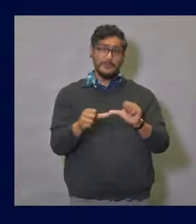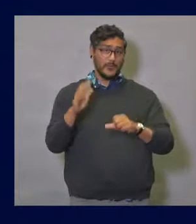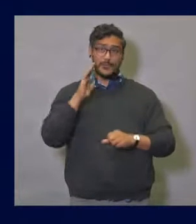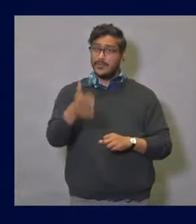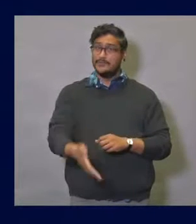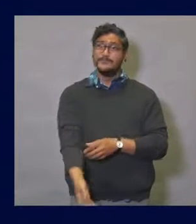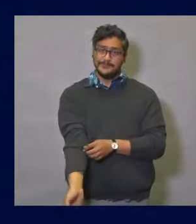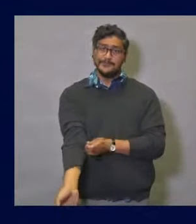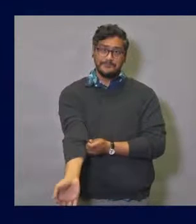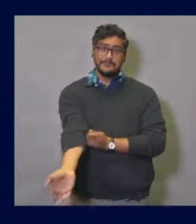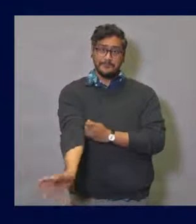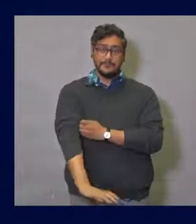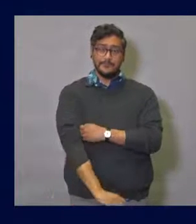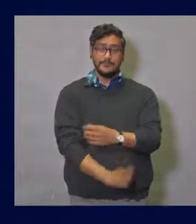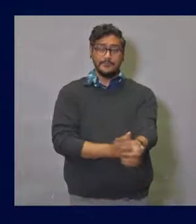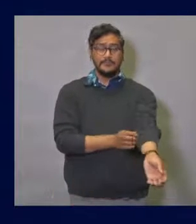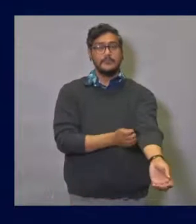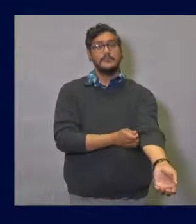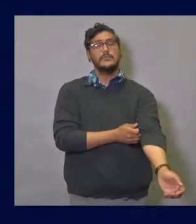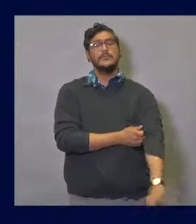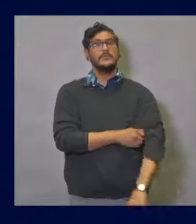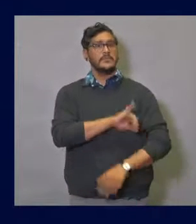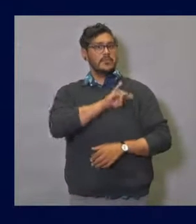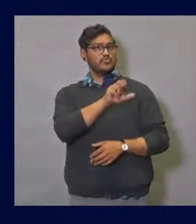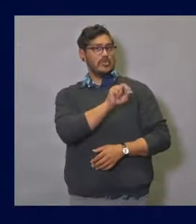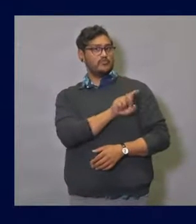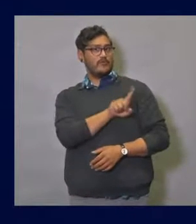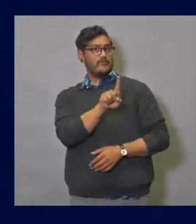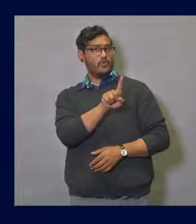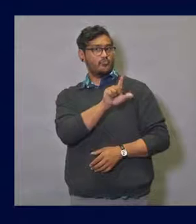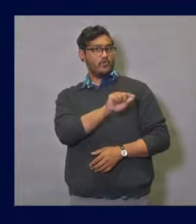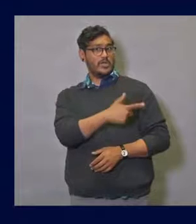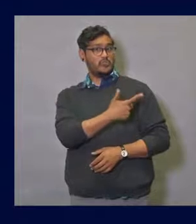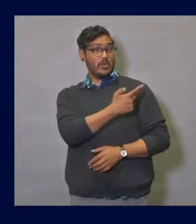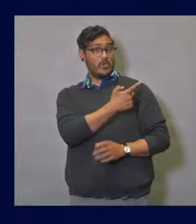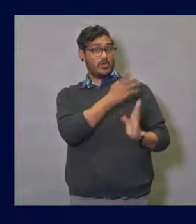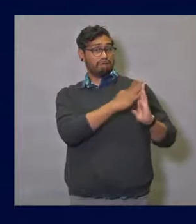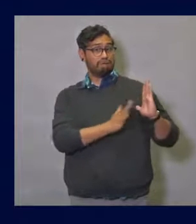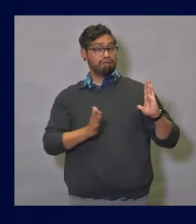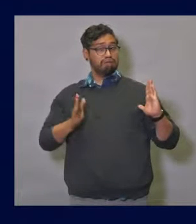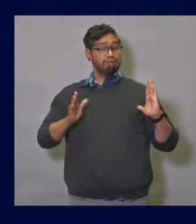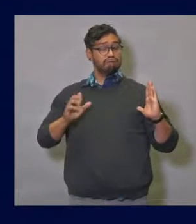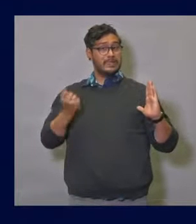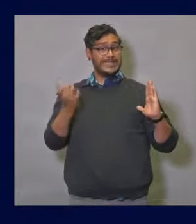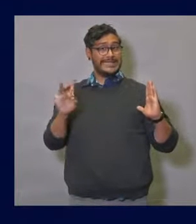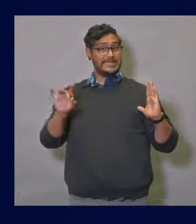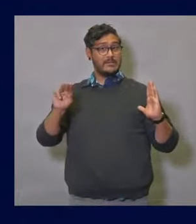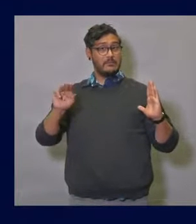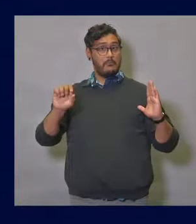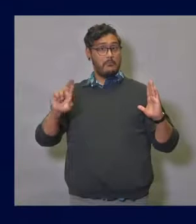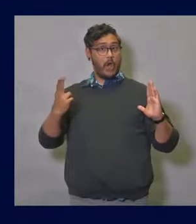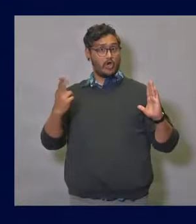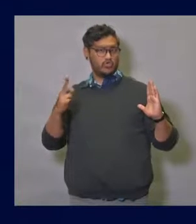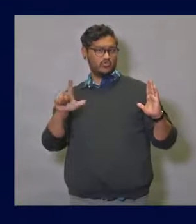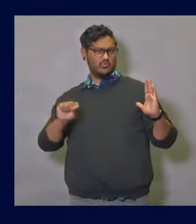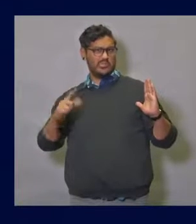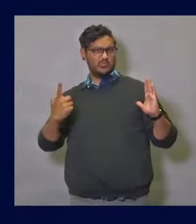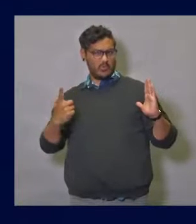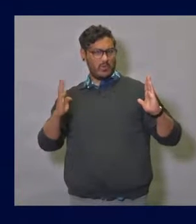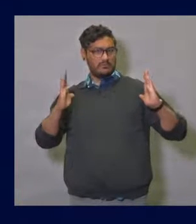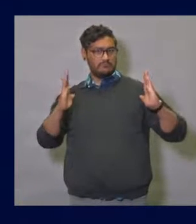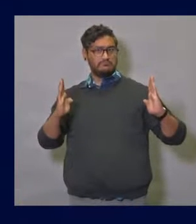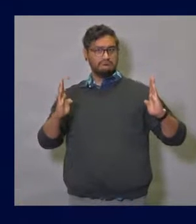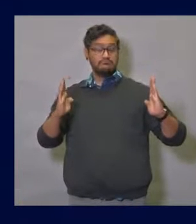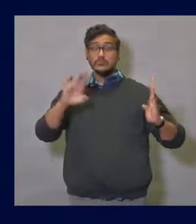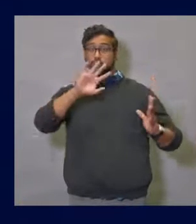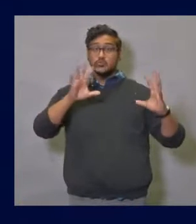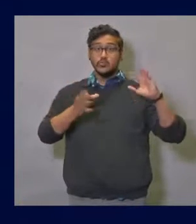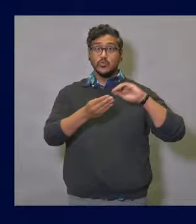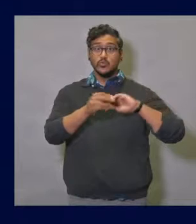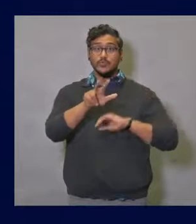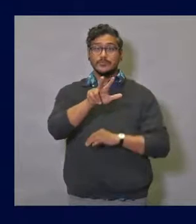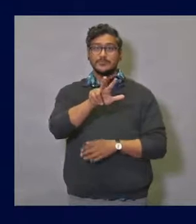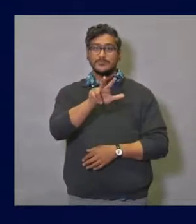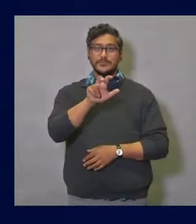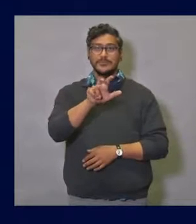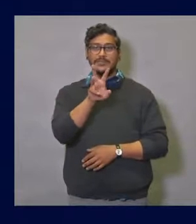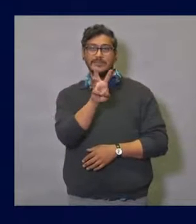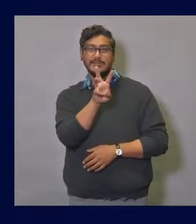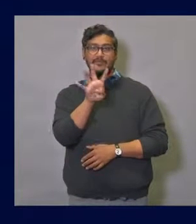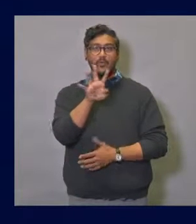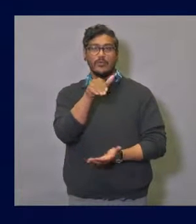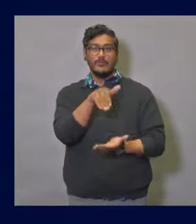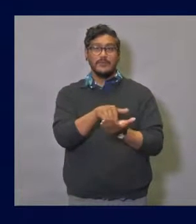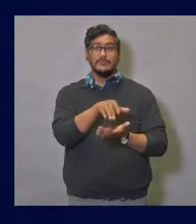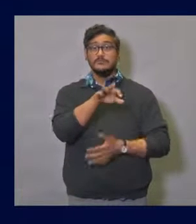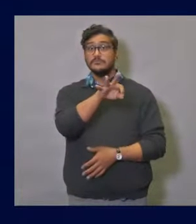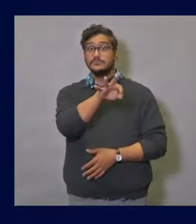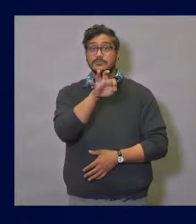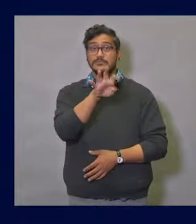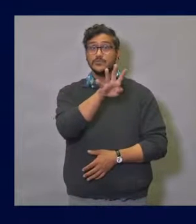SEGUIR VIENDO LA DISMINUCIÓN DE